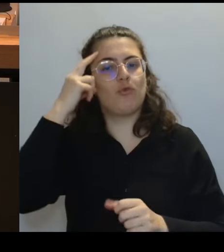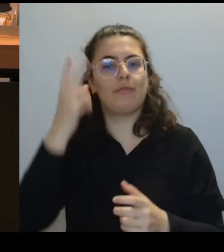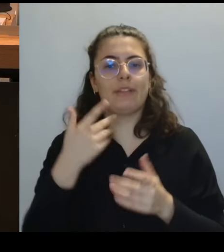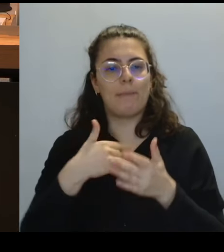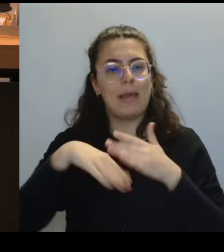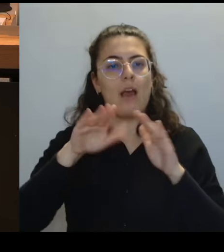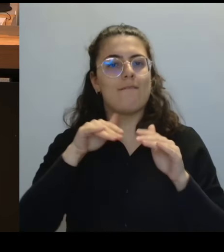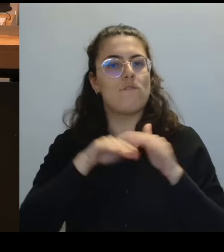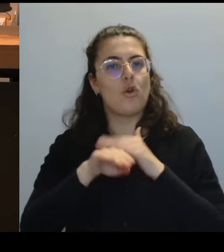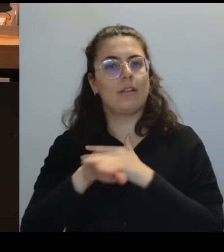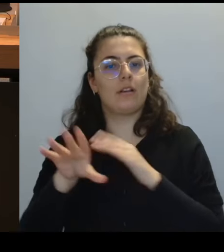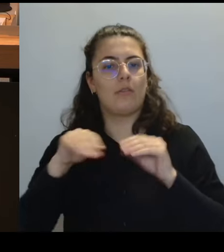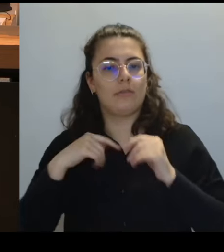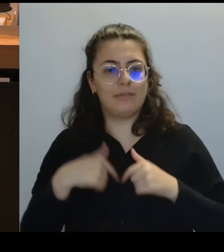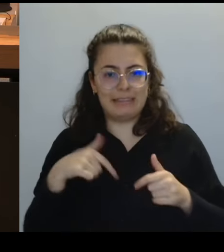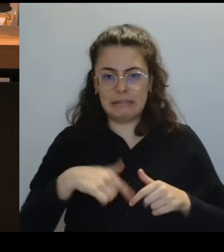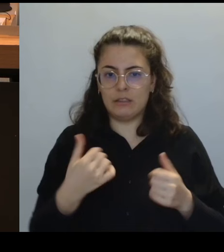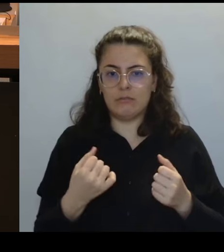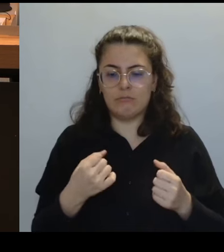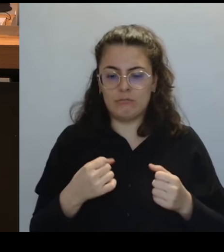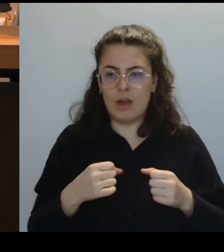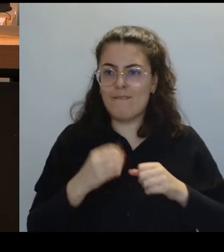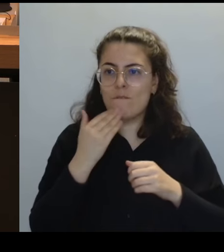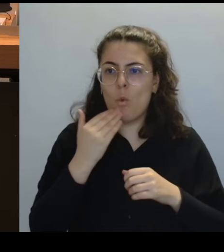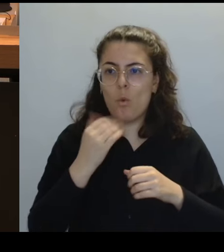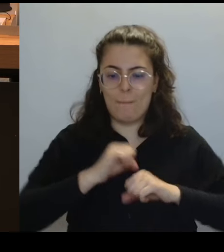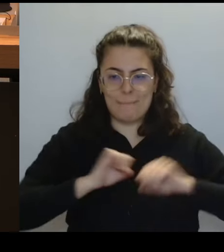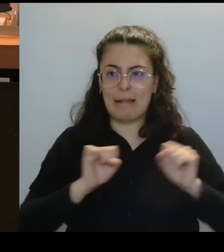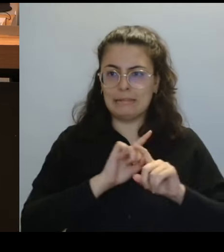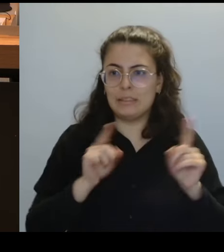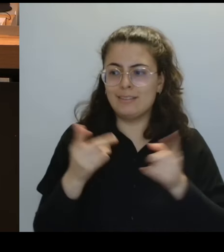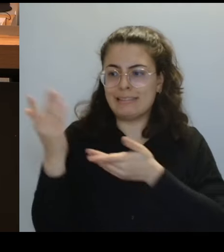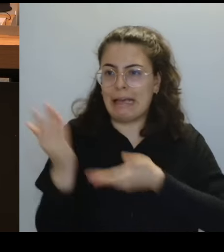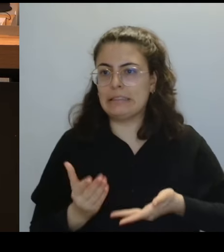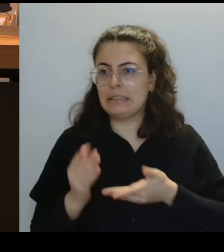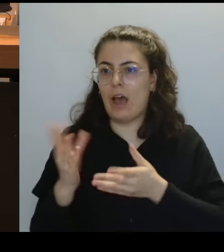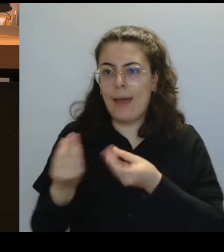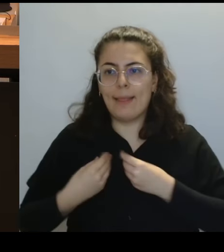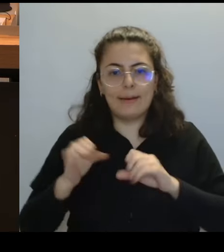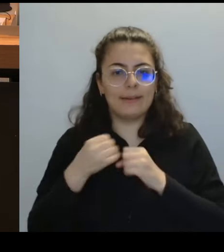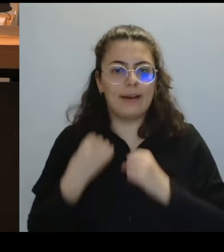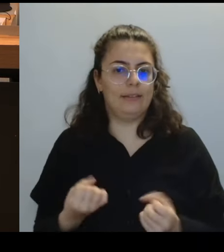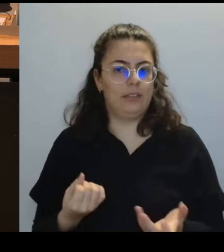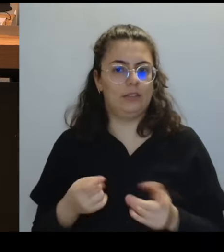Wohnung hat, kann man keine Gäste holen und wir möchten, dass die Berliner Bevölkerung geschützt wird und dass